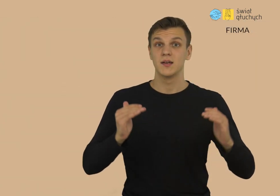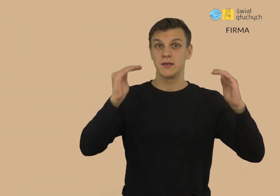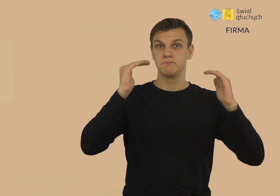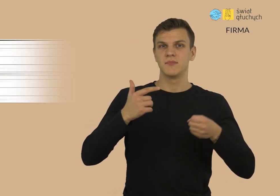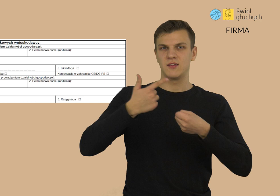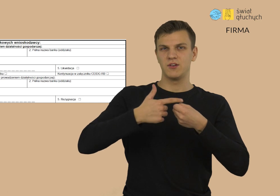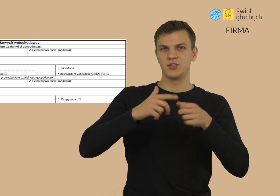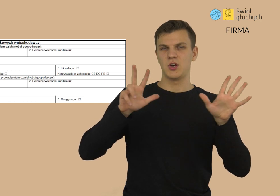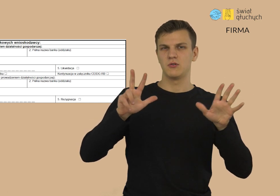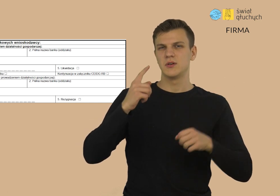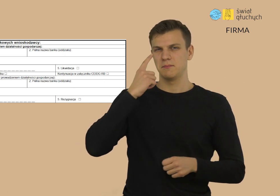Punkt 28.